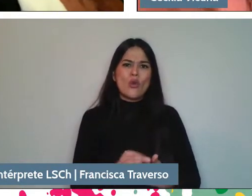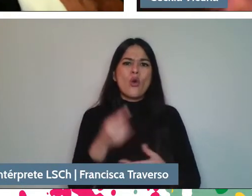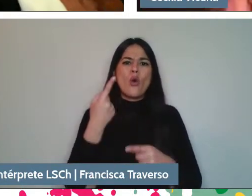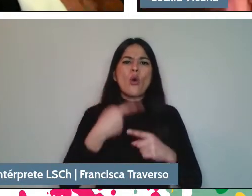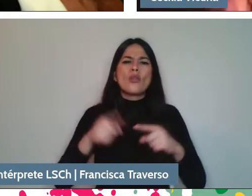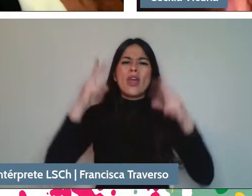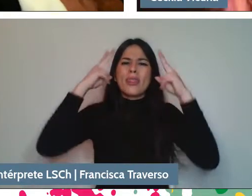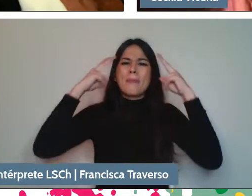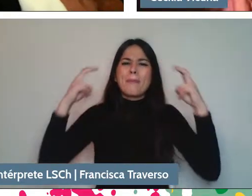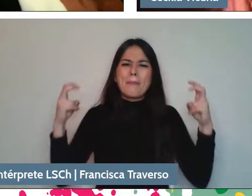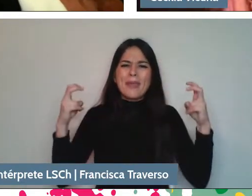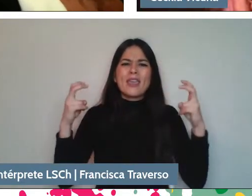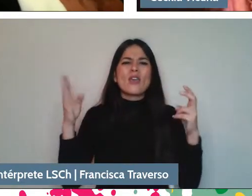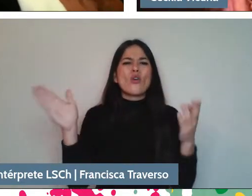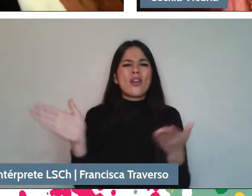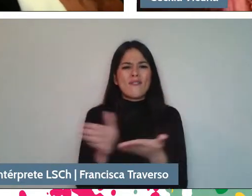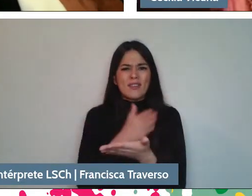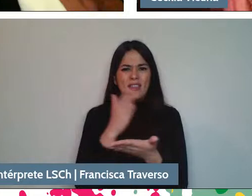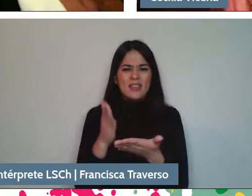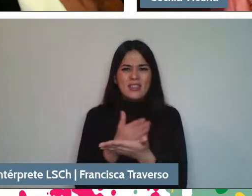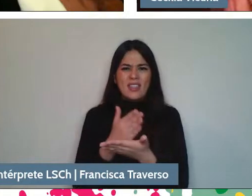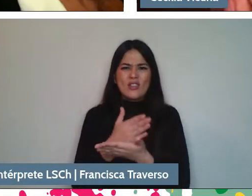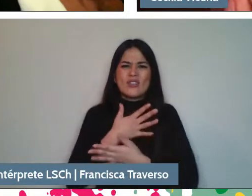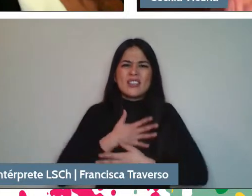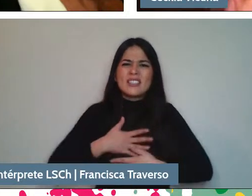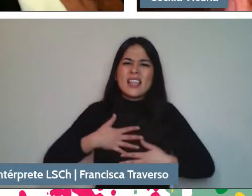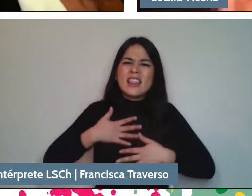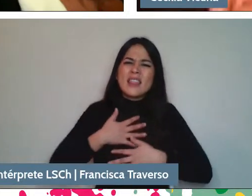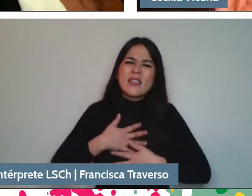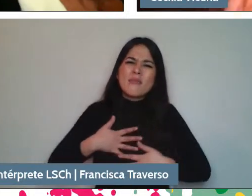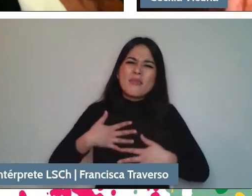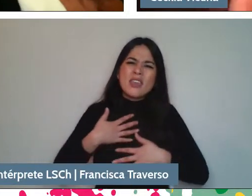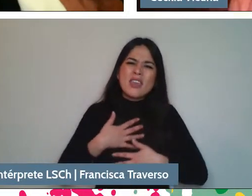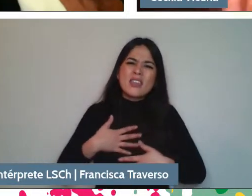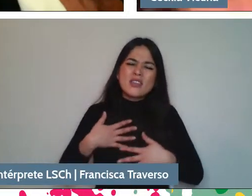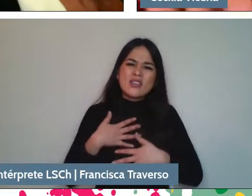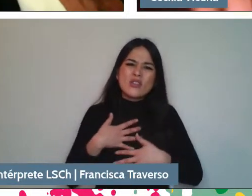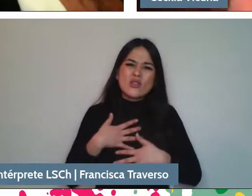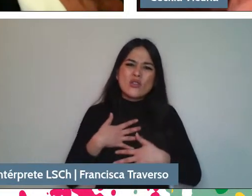Entonces era un sentimiento de ser universal